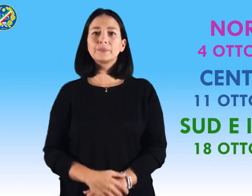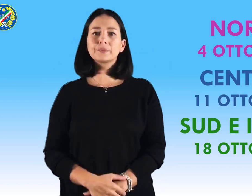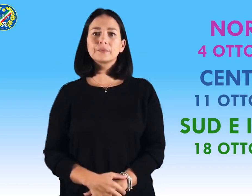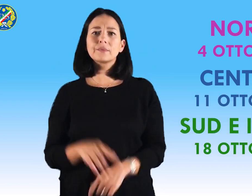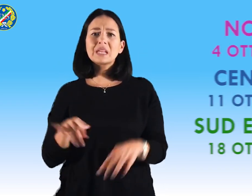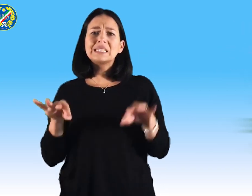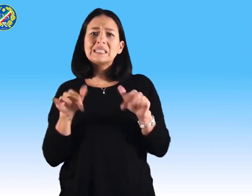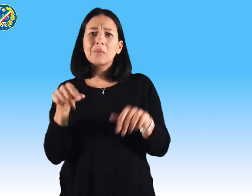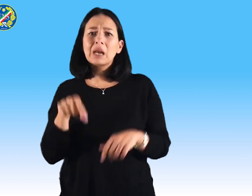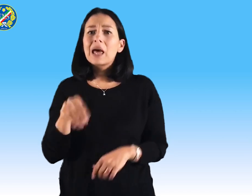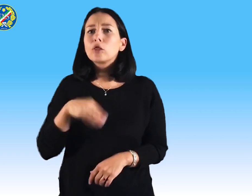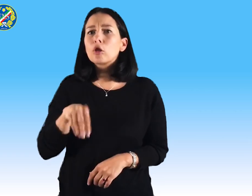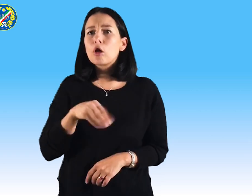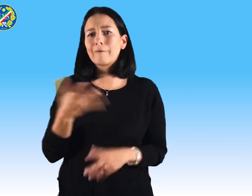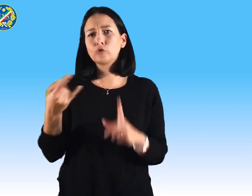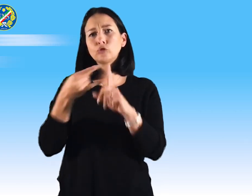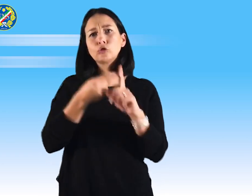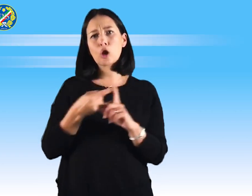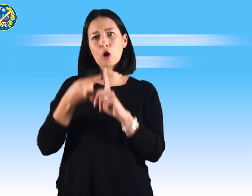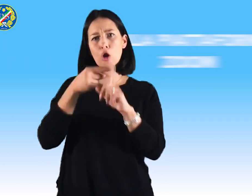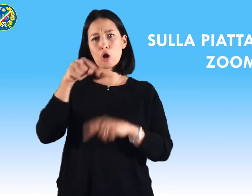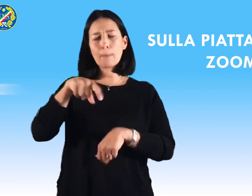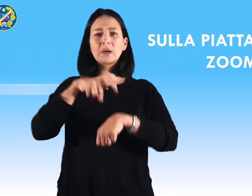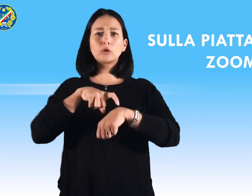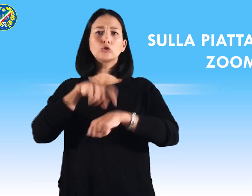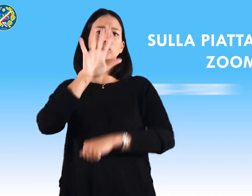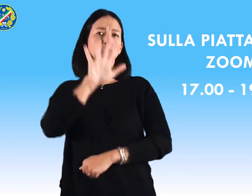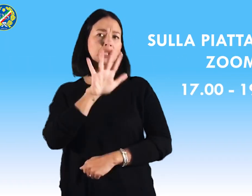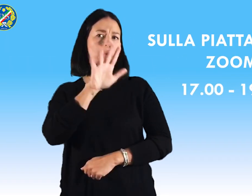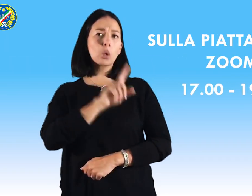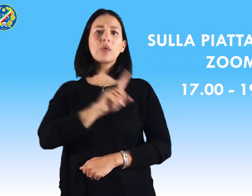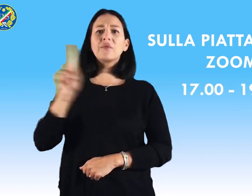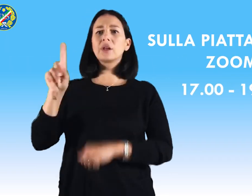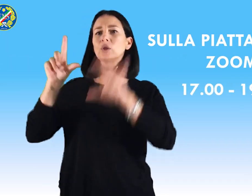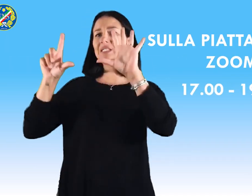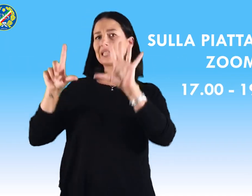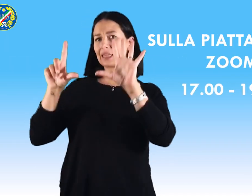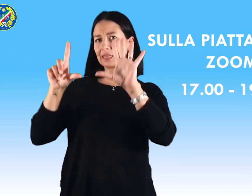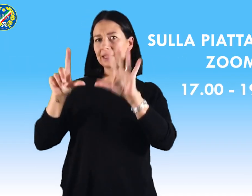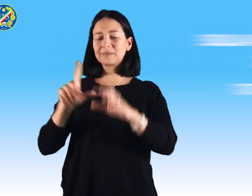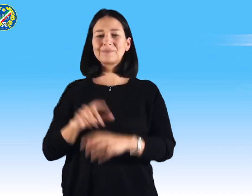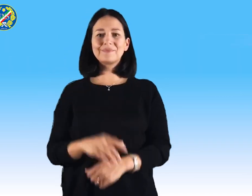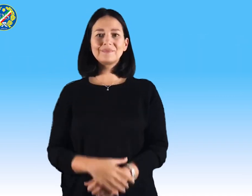Tutti e tre gli incontri saranno online sulla piattaforma ZOOM dalle 17 alle 19.